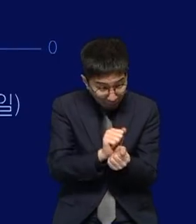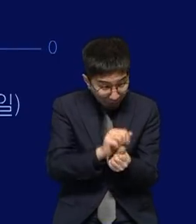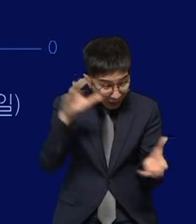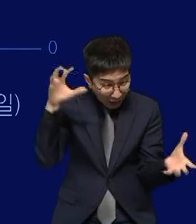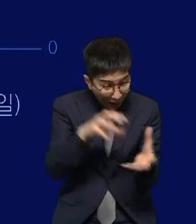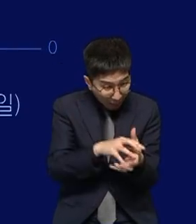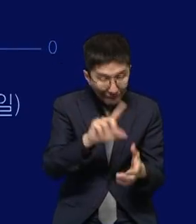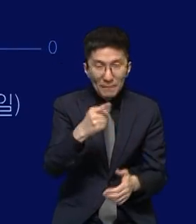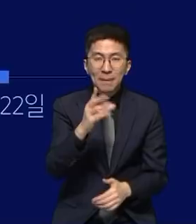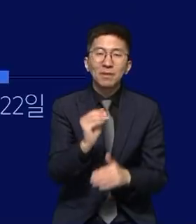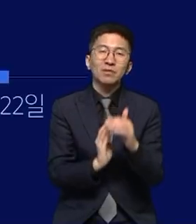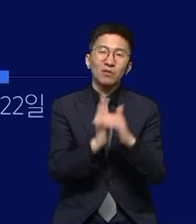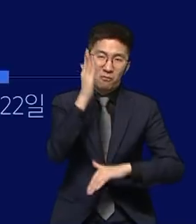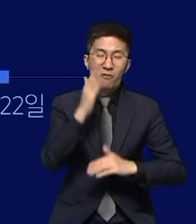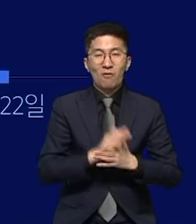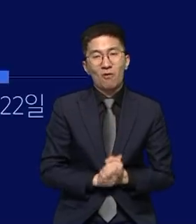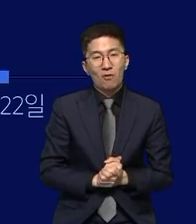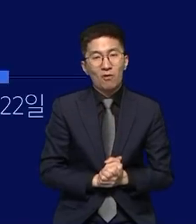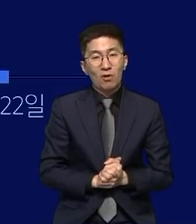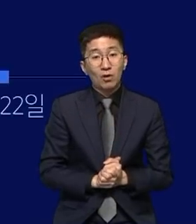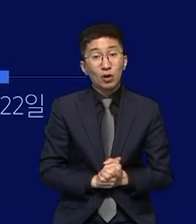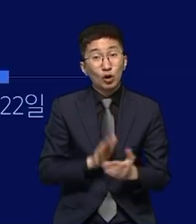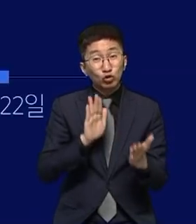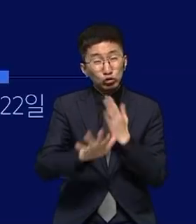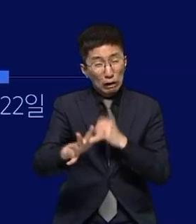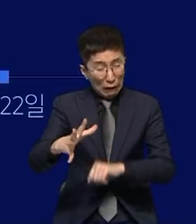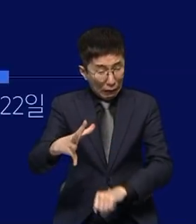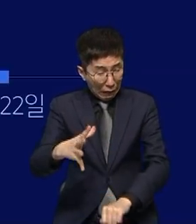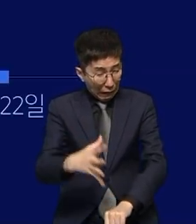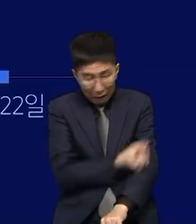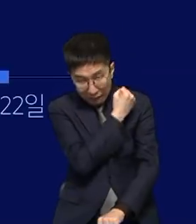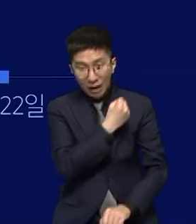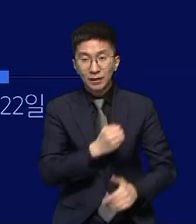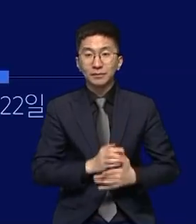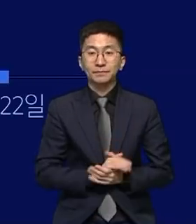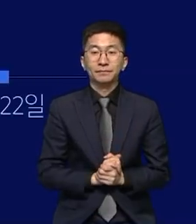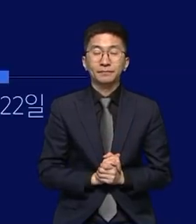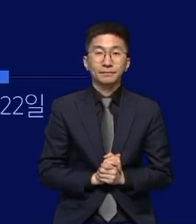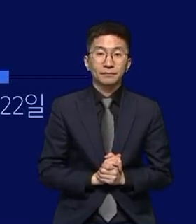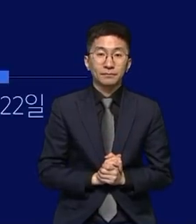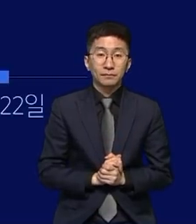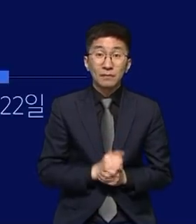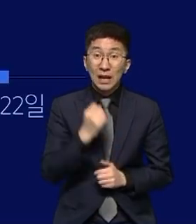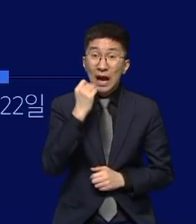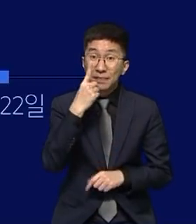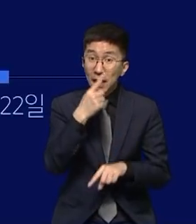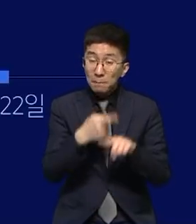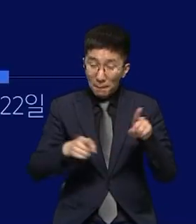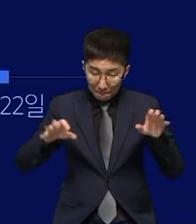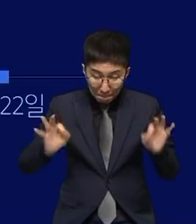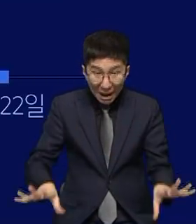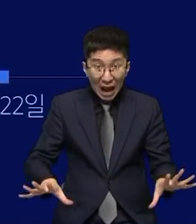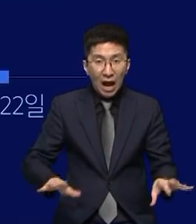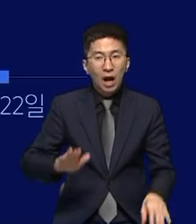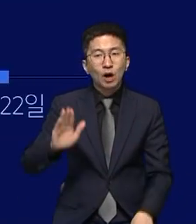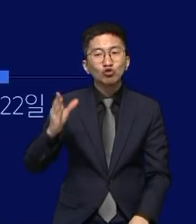넘어섰습니다. 이후 확산 속도는 훨씬 빨라졌습니다. 한 달 반 만에 900만 명이 늘어난 겁니다.